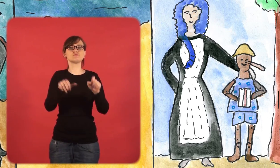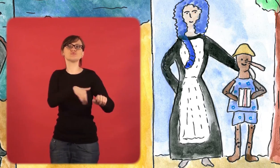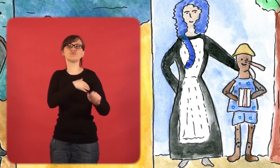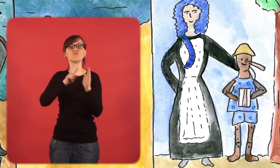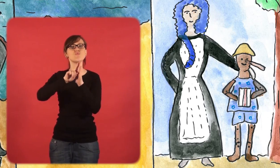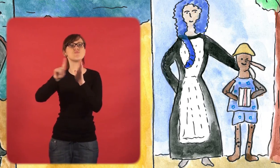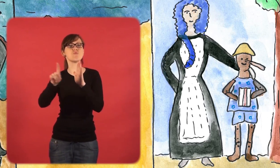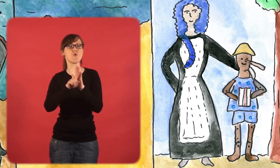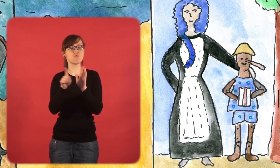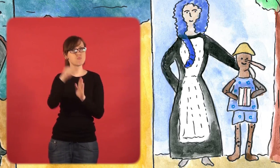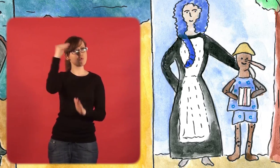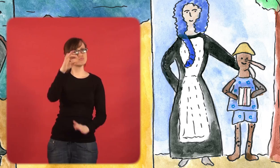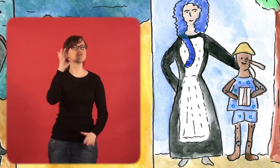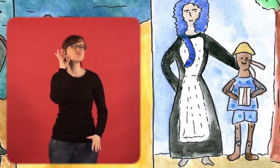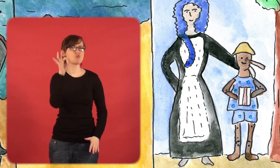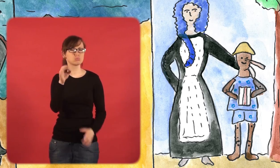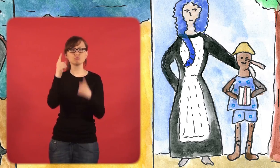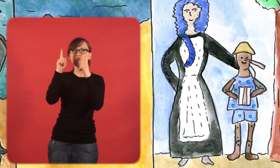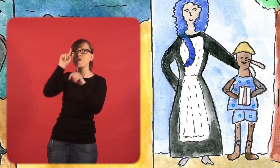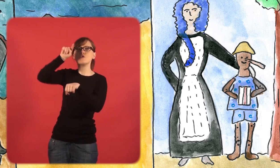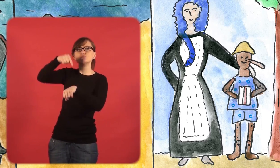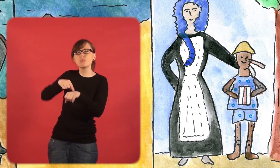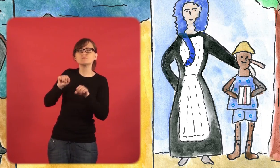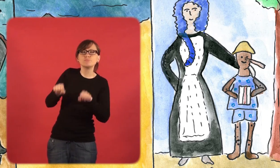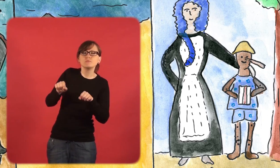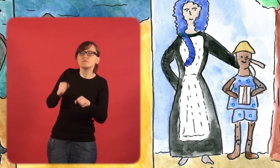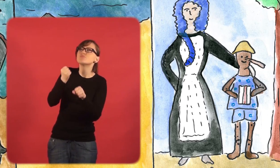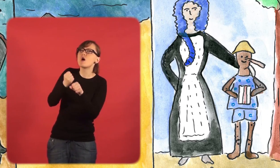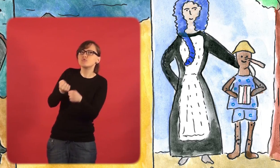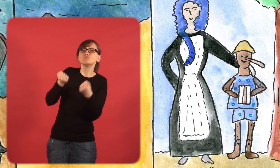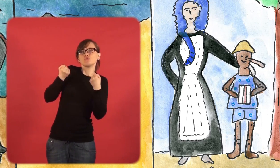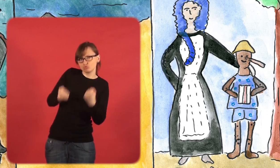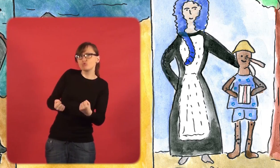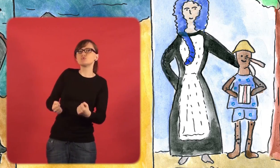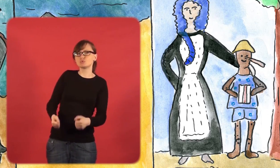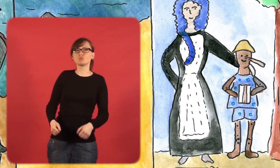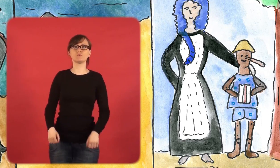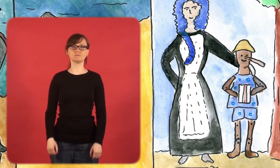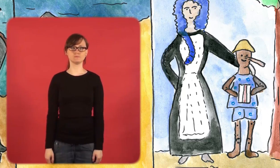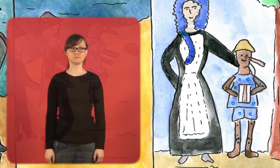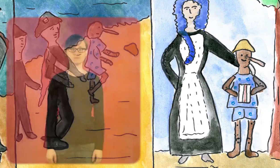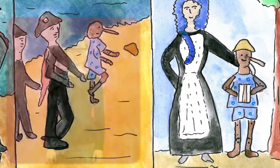Chodził do szkoły, dobrze się uczył. Był uważny, pilny i ciężko pracował.